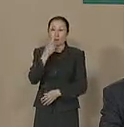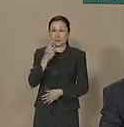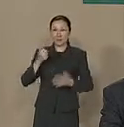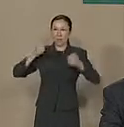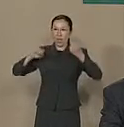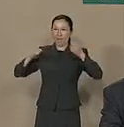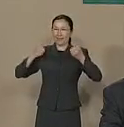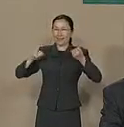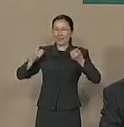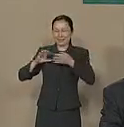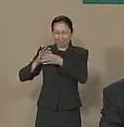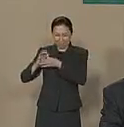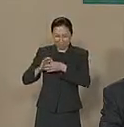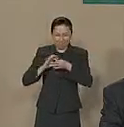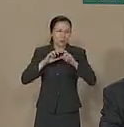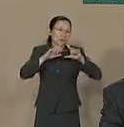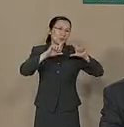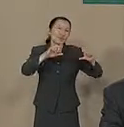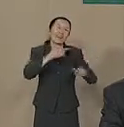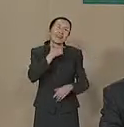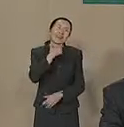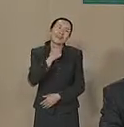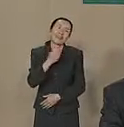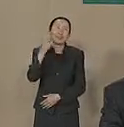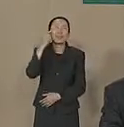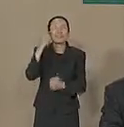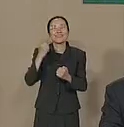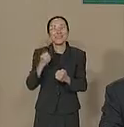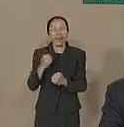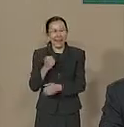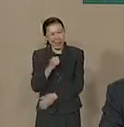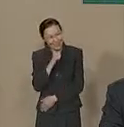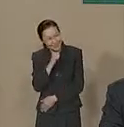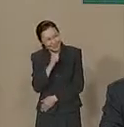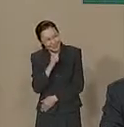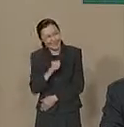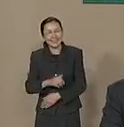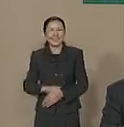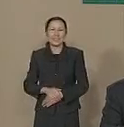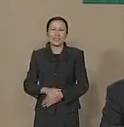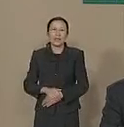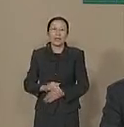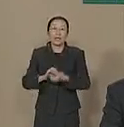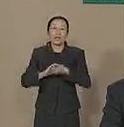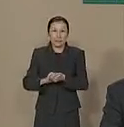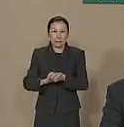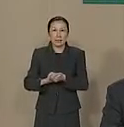演劇を通して 伝えたいと思っているんです (志位) それはすてきですね ぜひ被爆国日本から